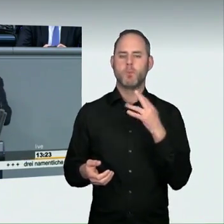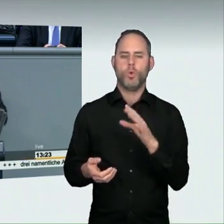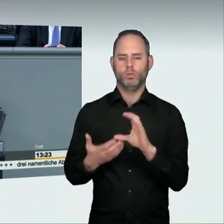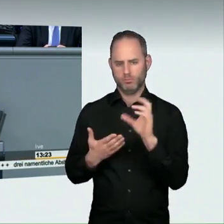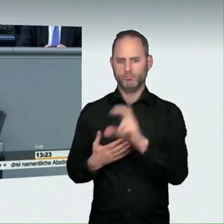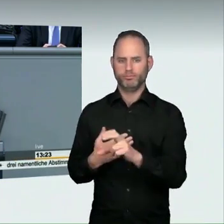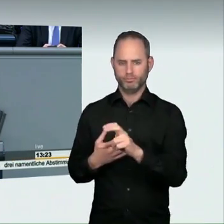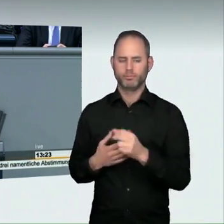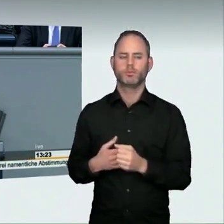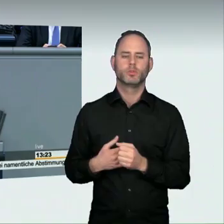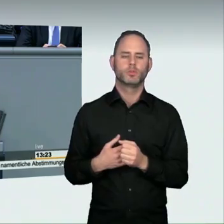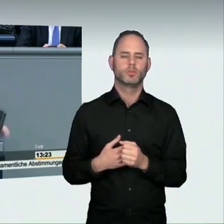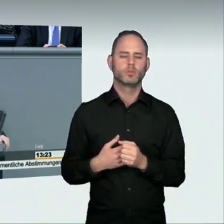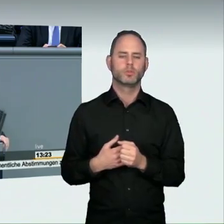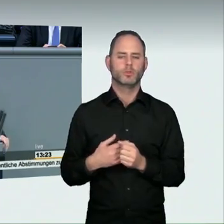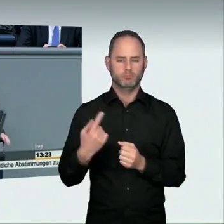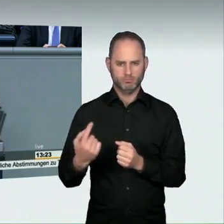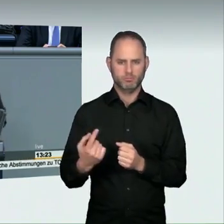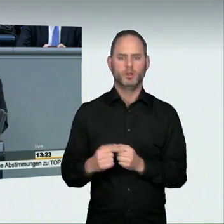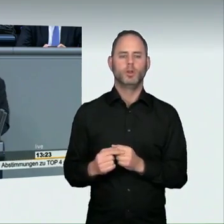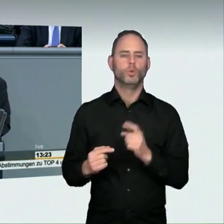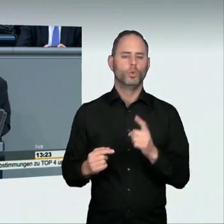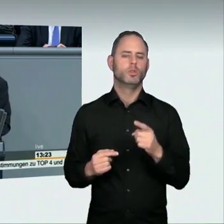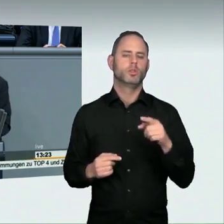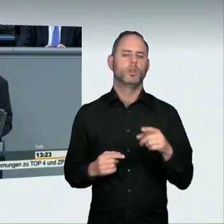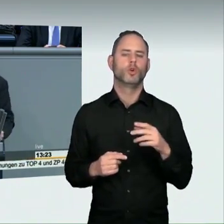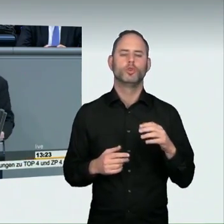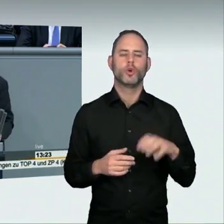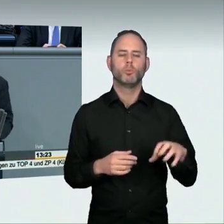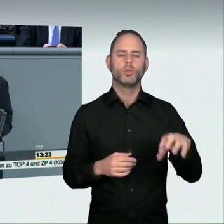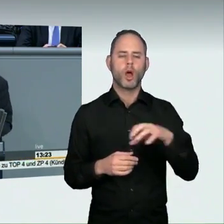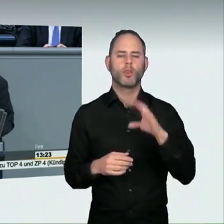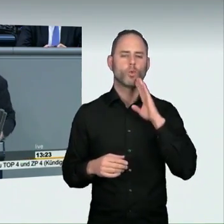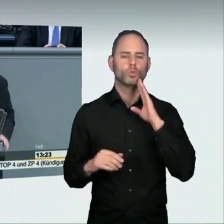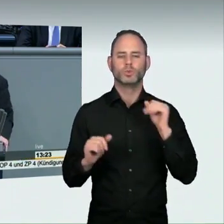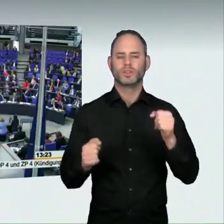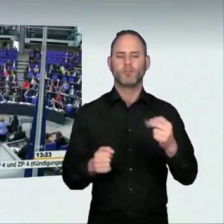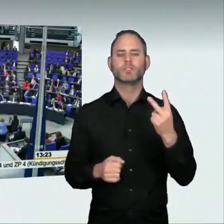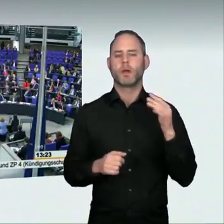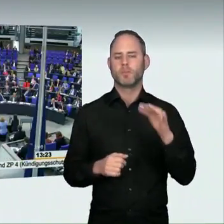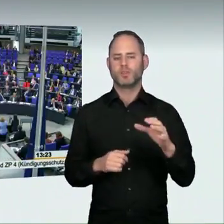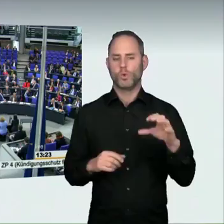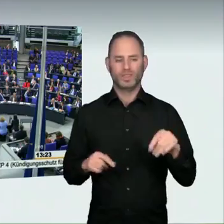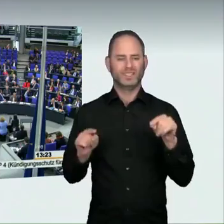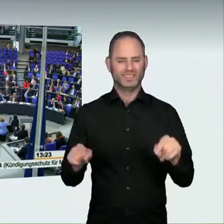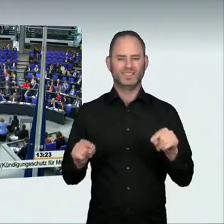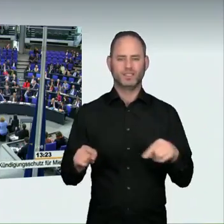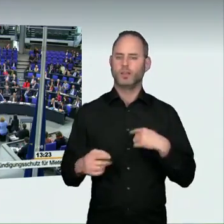und die kommunalen Wohnungsunternehmen das Korrektiv auf dem Wohnungsmarkt werden. (Applaus)